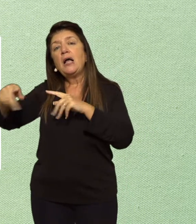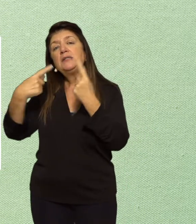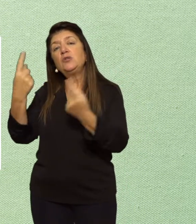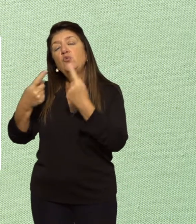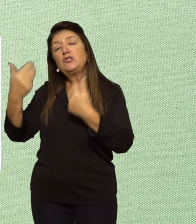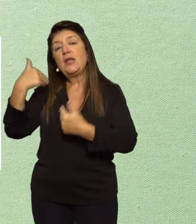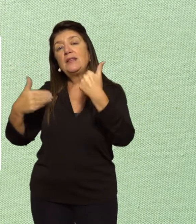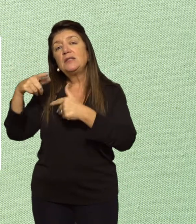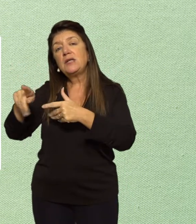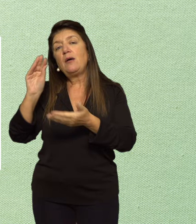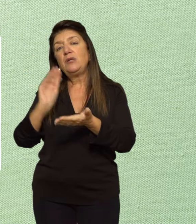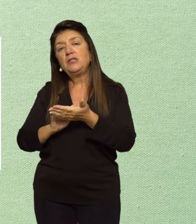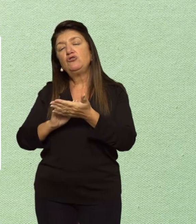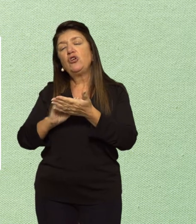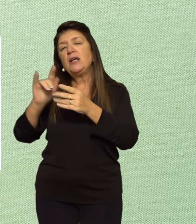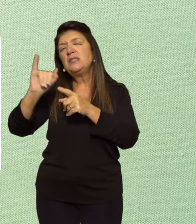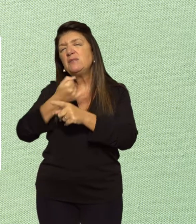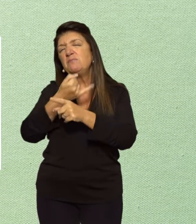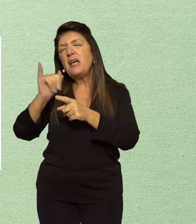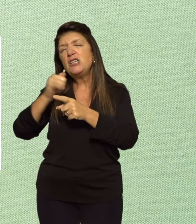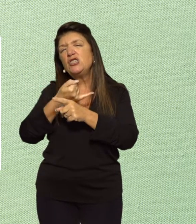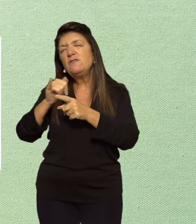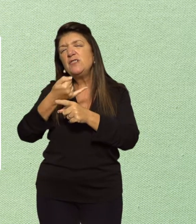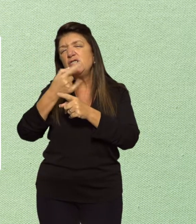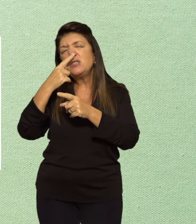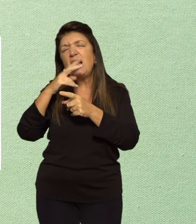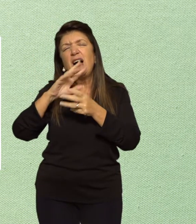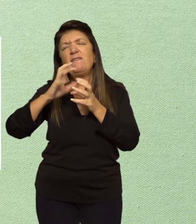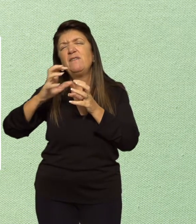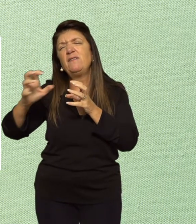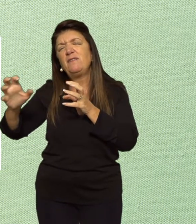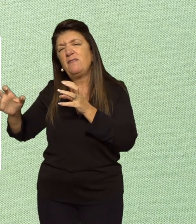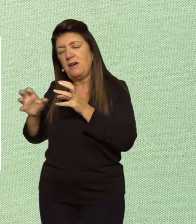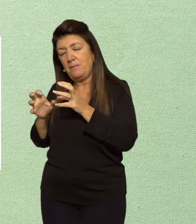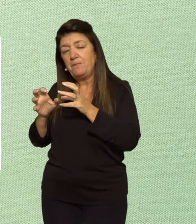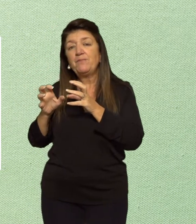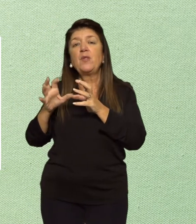con una definizione generale, ma non dobbiamo dimenticare poi che però ci sono dentro questo